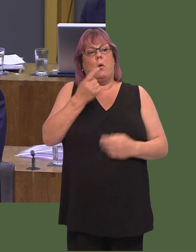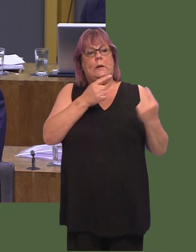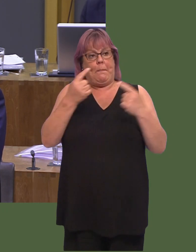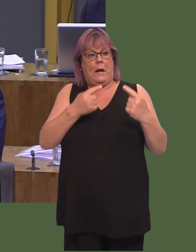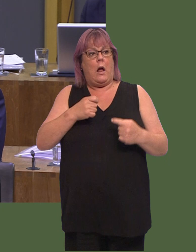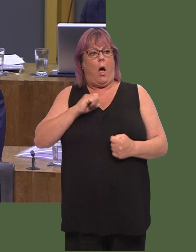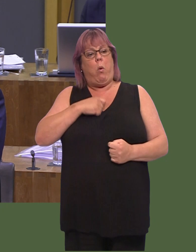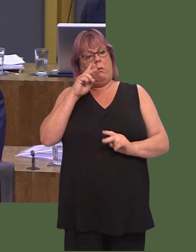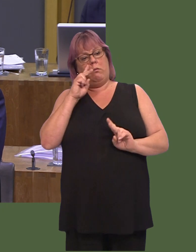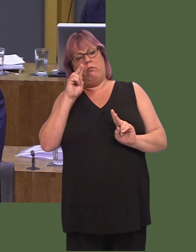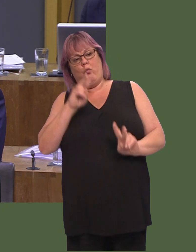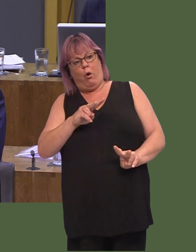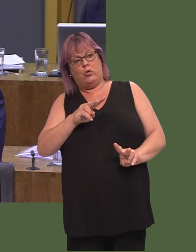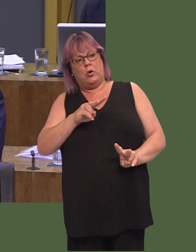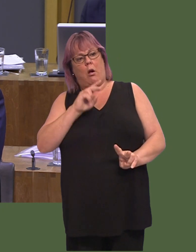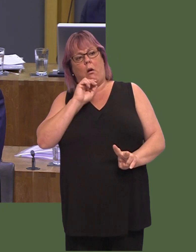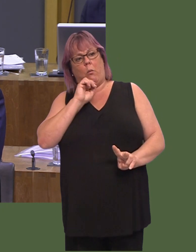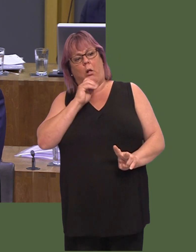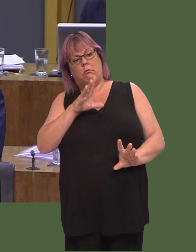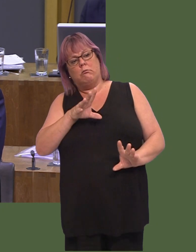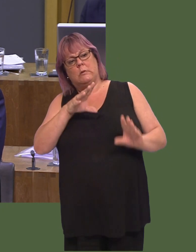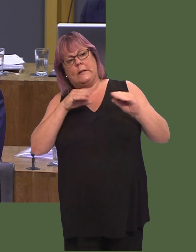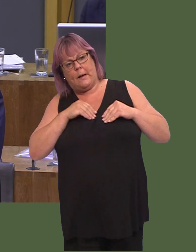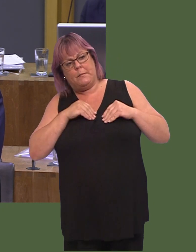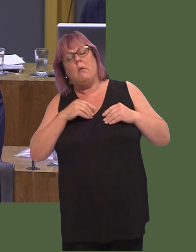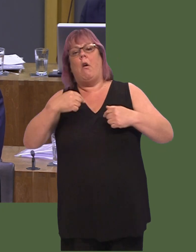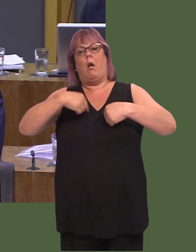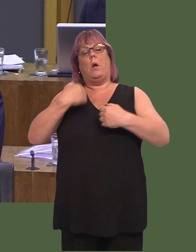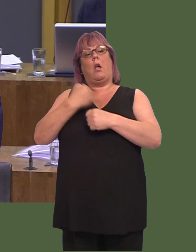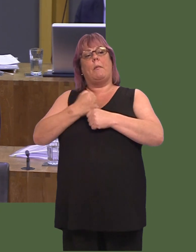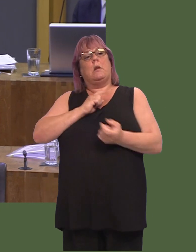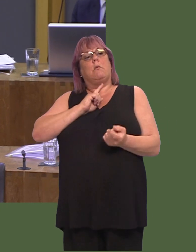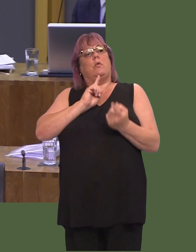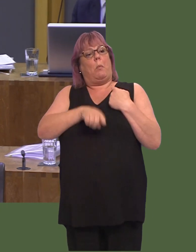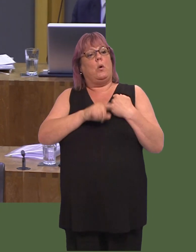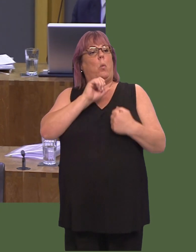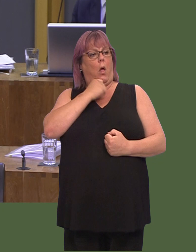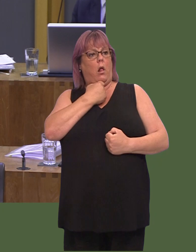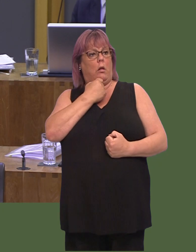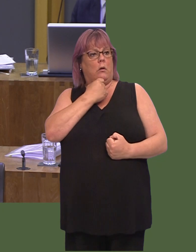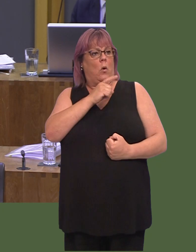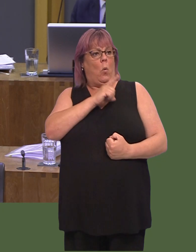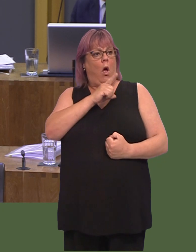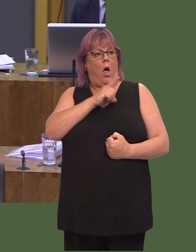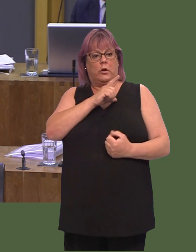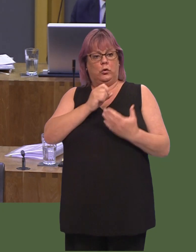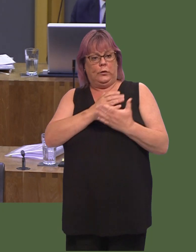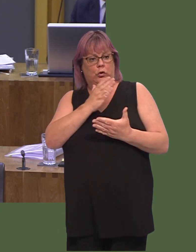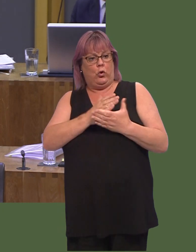fory ac, wrth gwrs, bydd y Llywodraeth yn ymateb fory, a hefyd ar Ùl fory, er mwyn sicrhau ein bod ni'n gallu cryfhau'r gwasanaethau sydd ar gael i bobl?